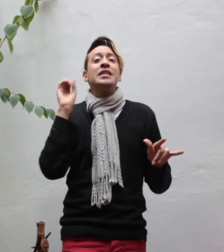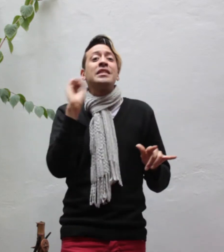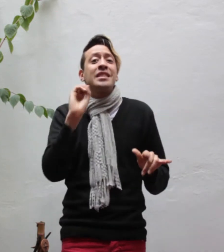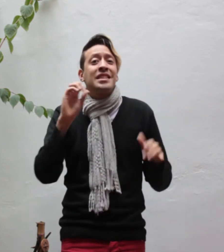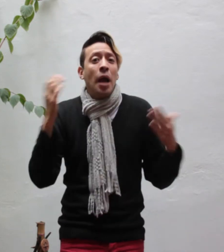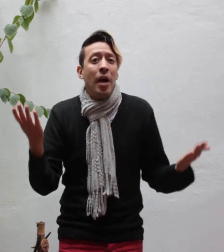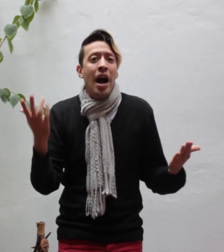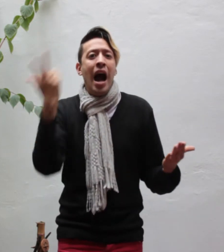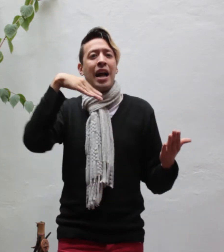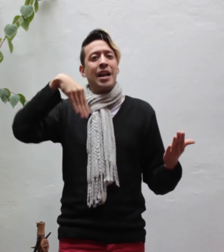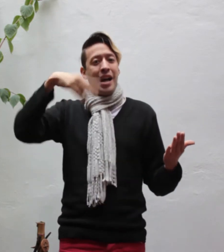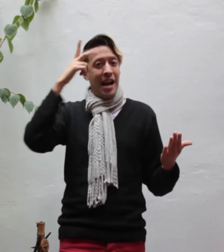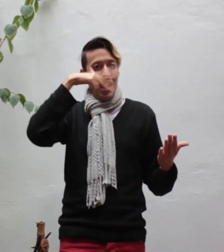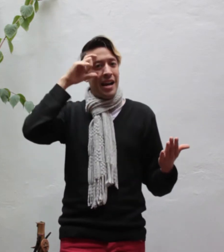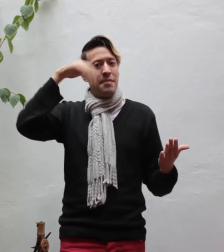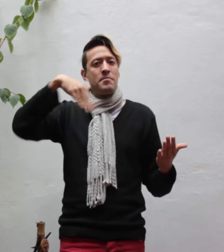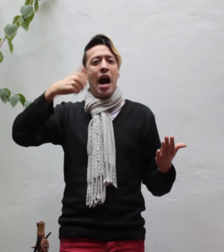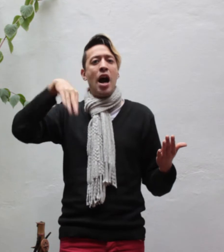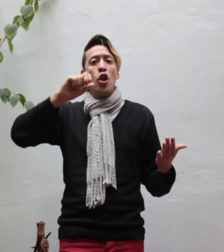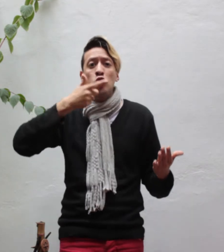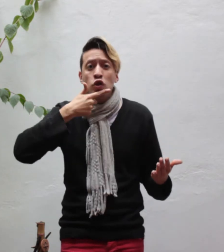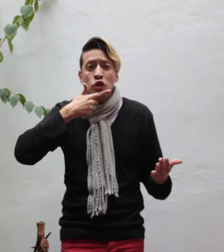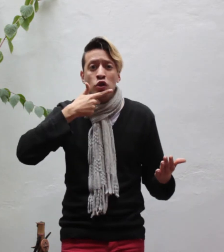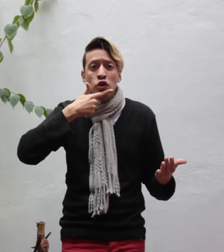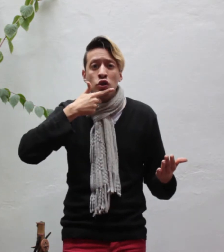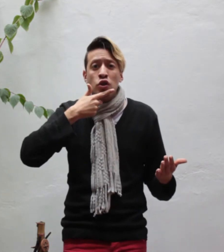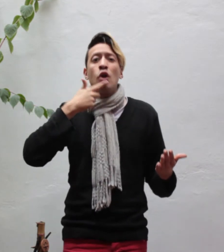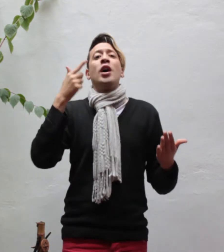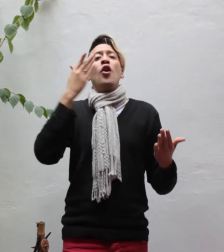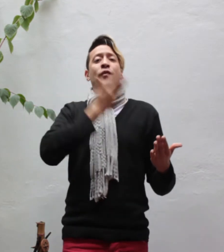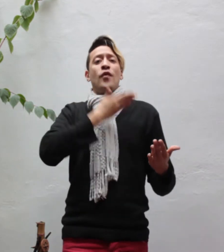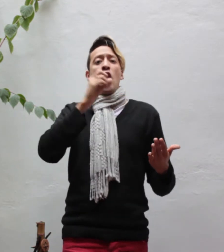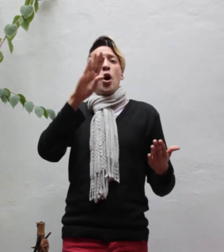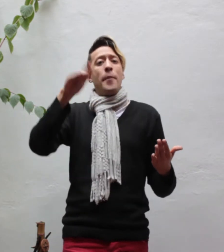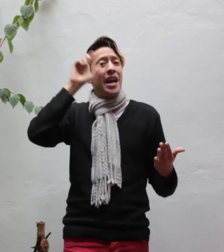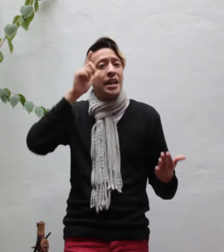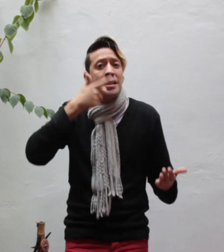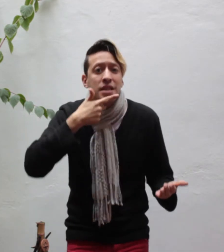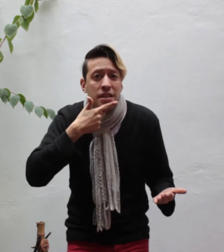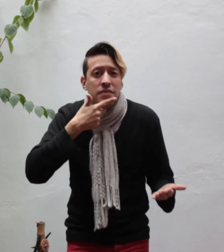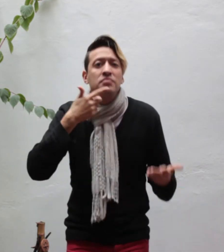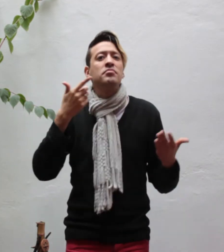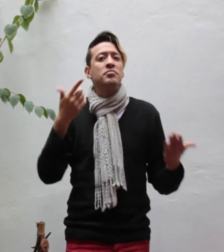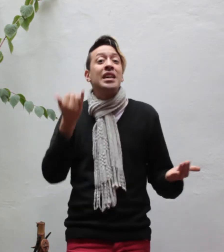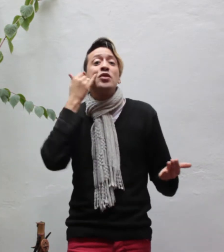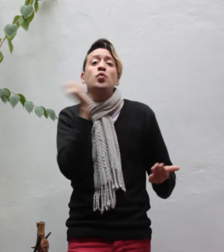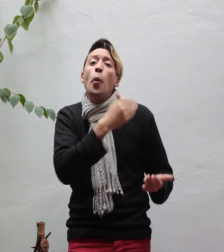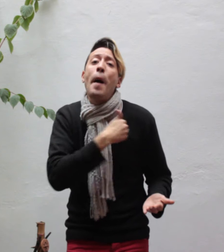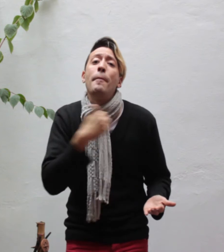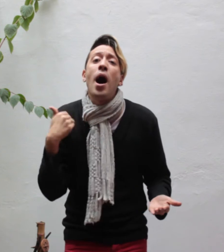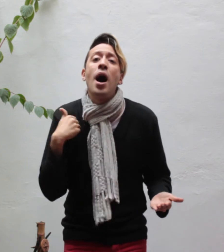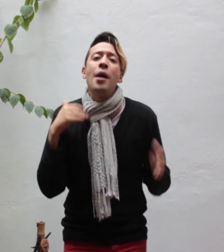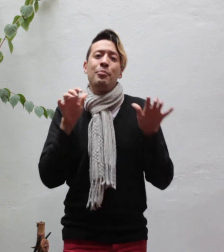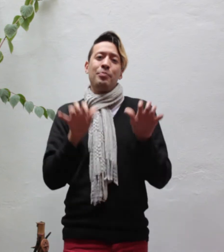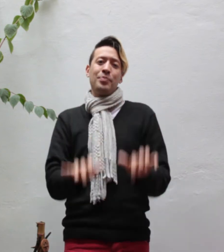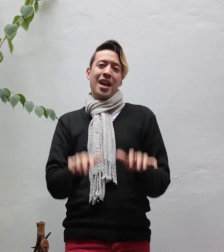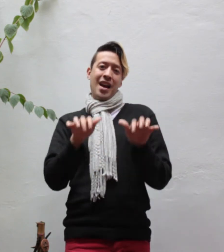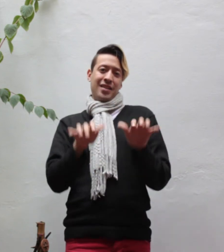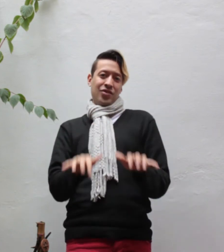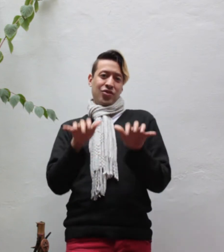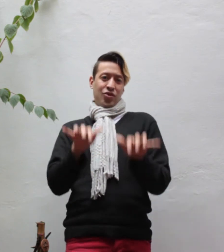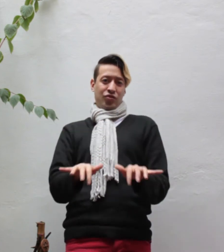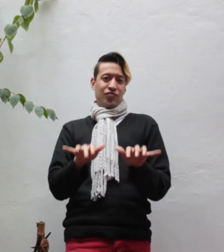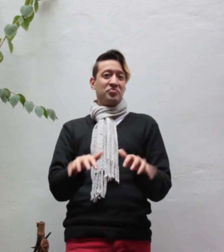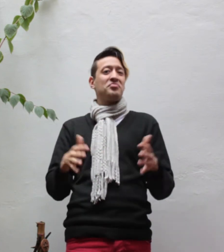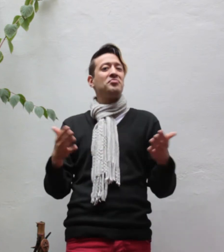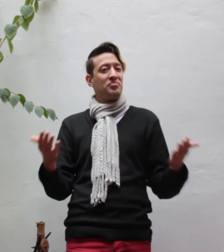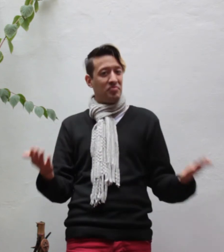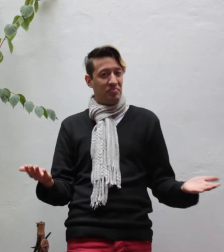llamada Hermanos Forbes, y su madre es pianista.